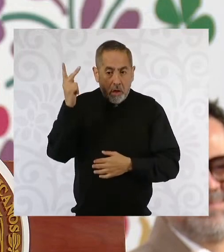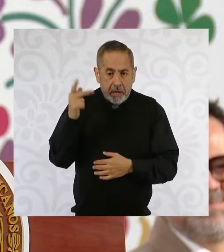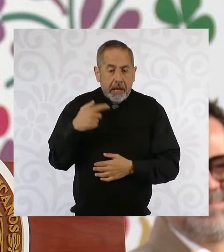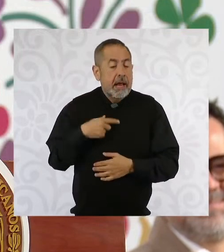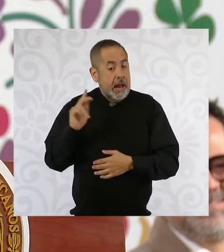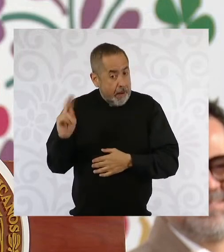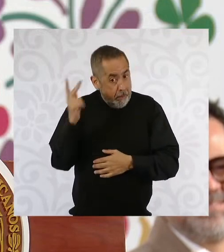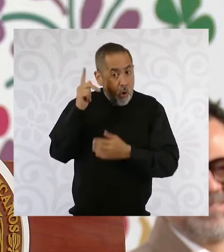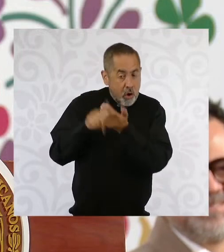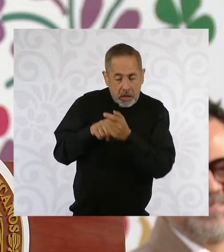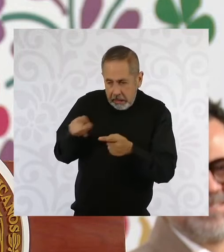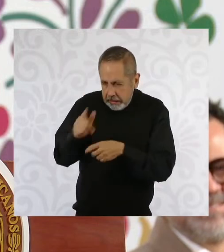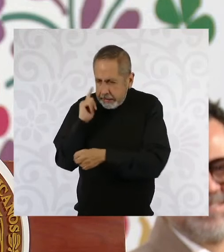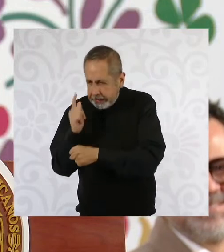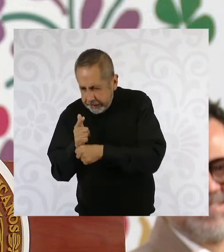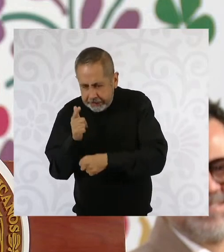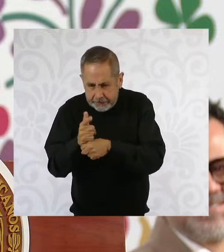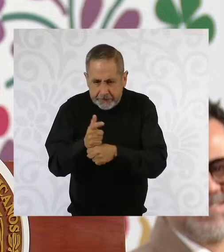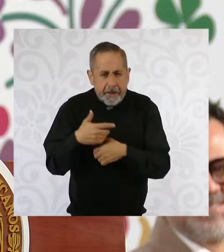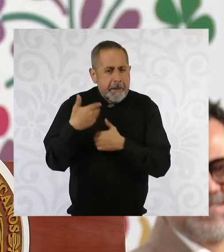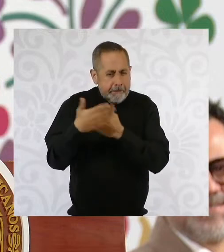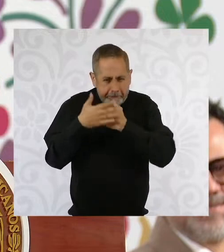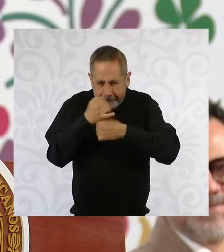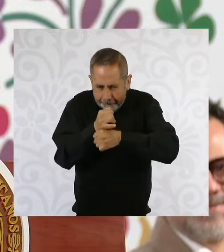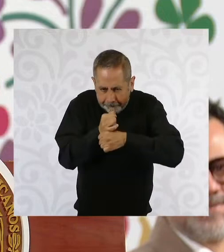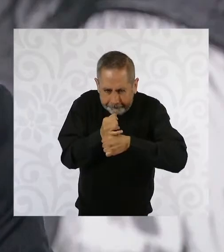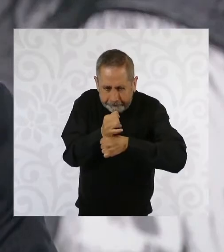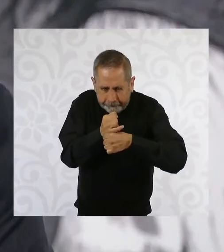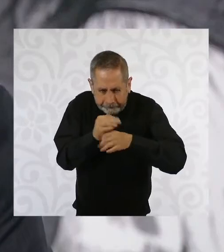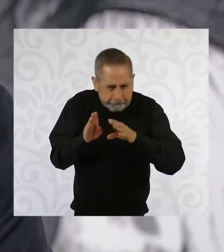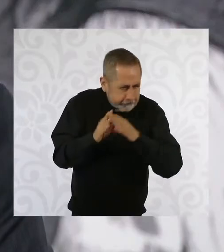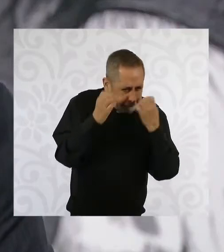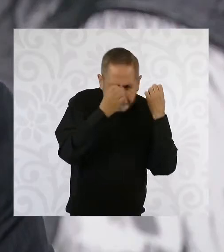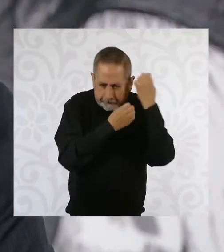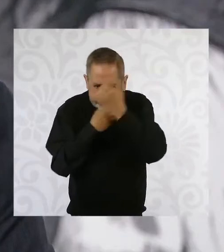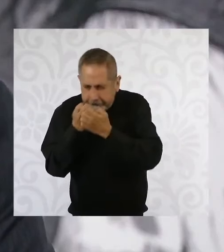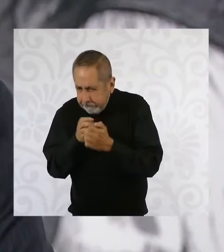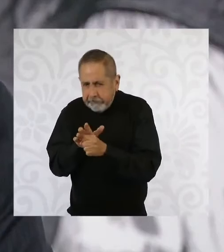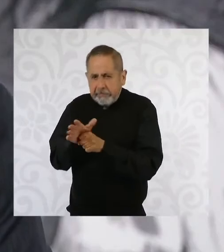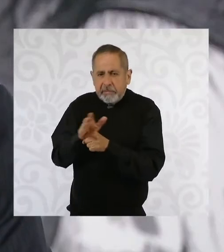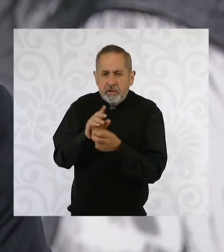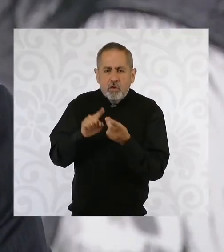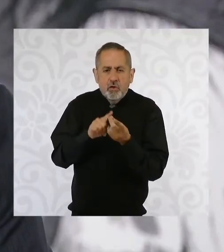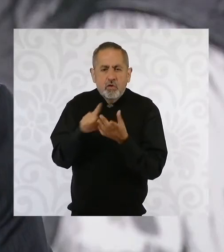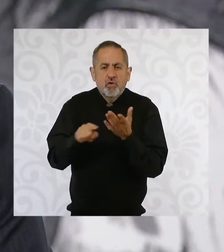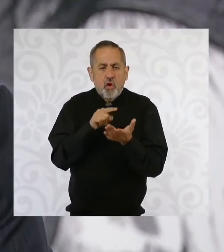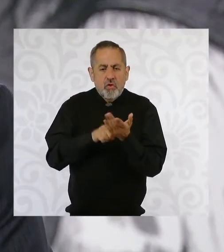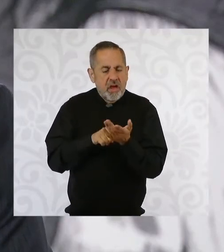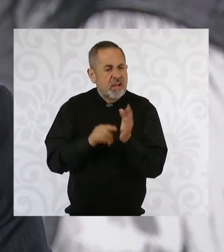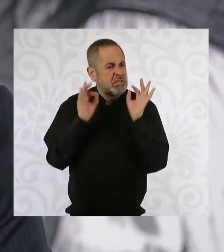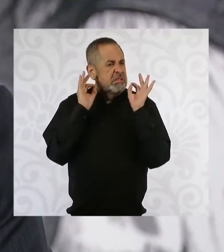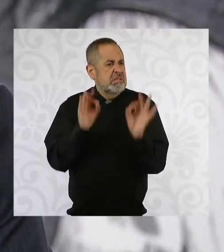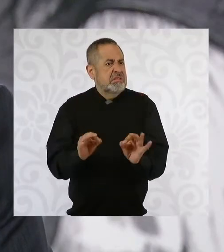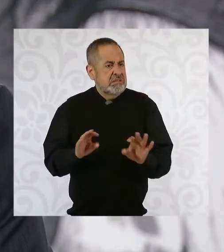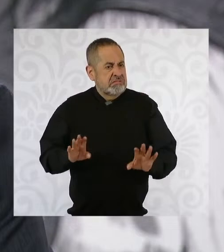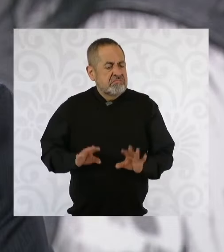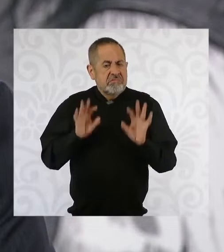a eh vamos a Identificar y evaluar el tamaño y el impacto de la economía de la población